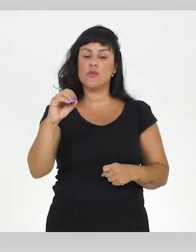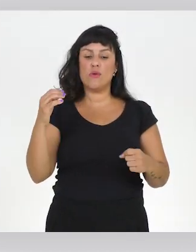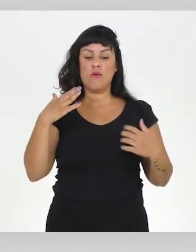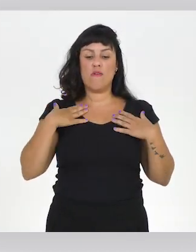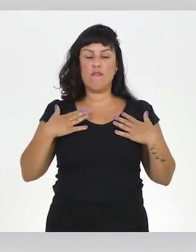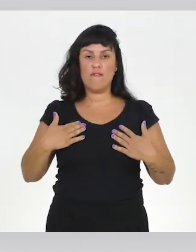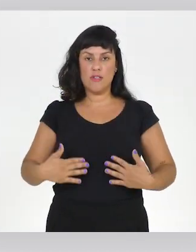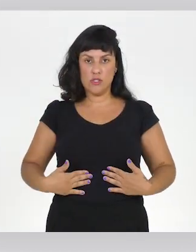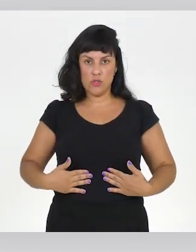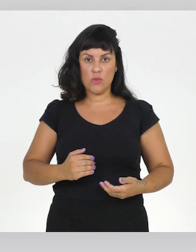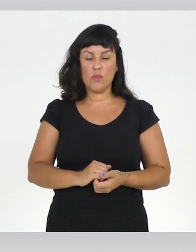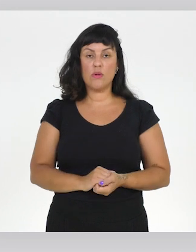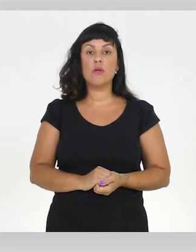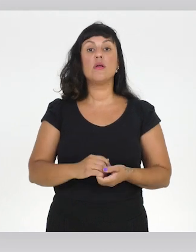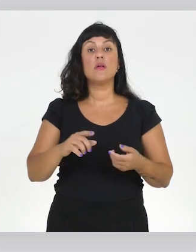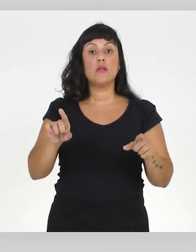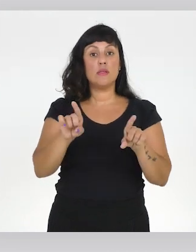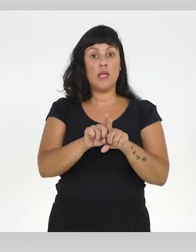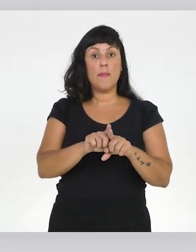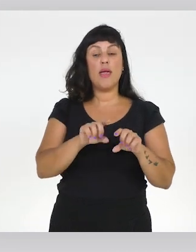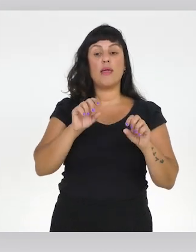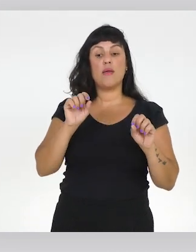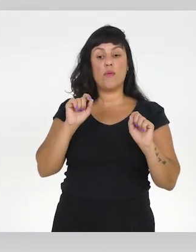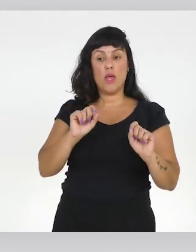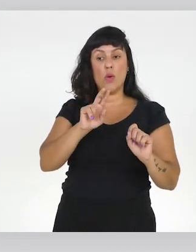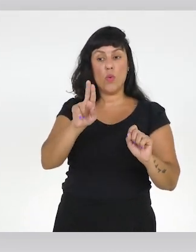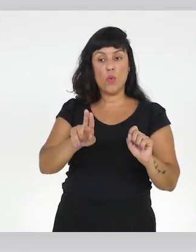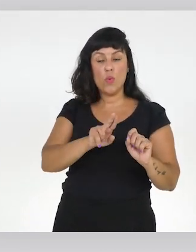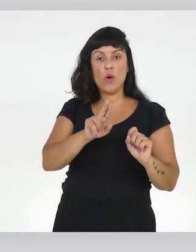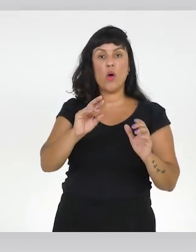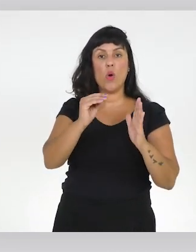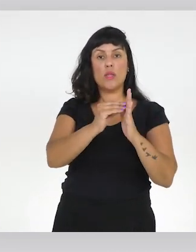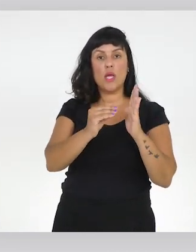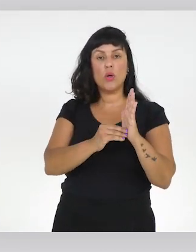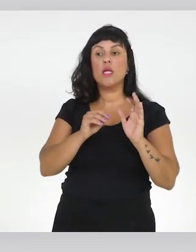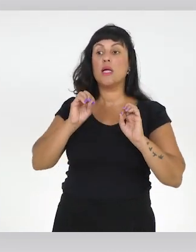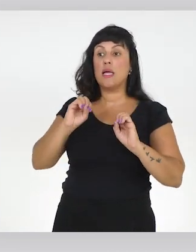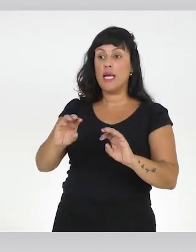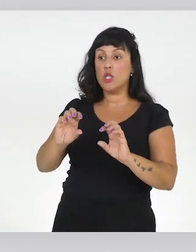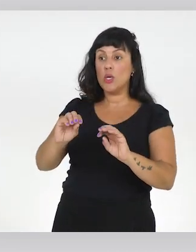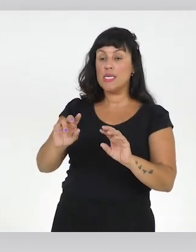em saúde em geral, usamos a terapia manual e usamos os aparelhos,